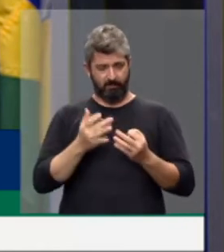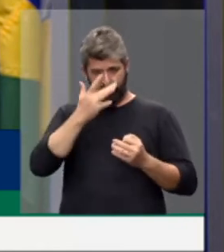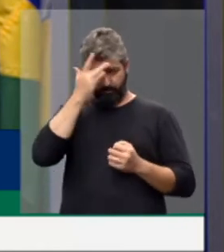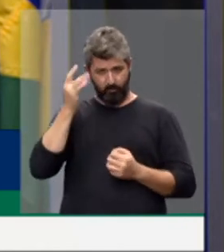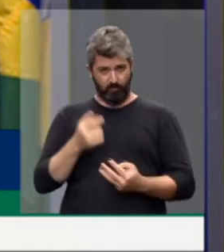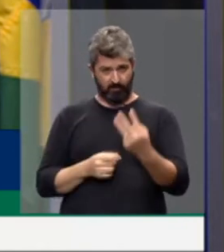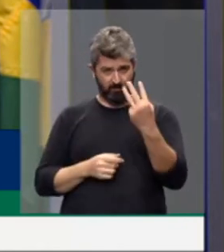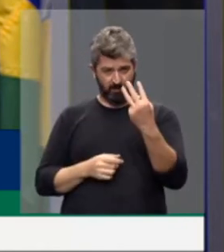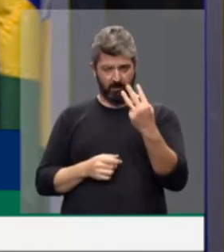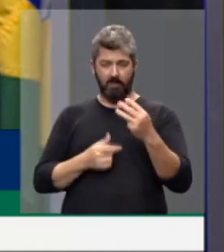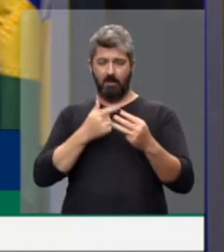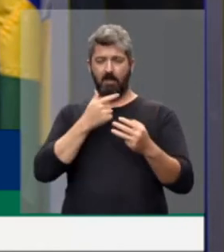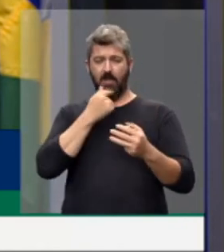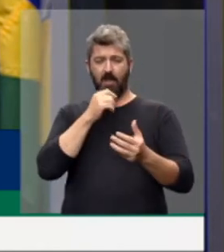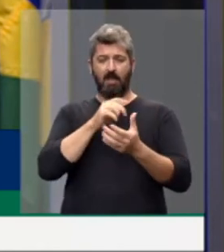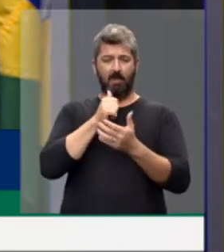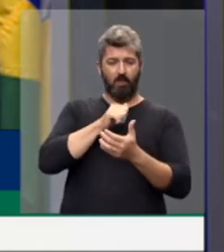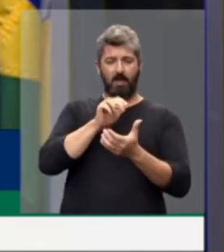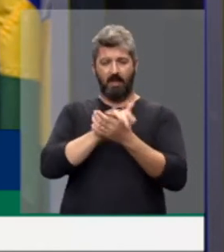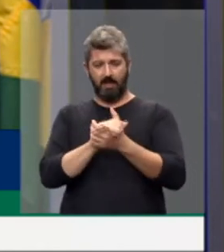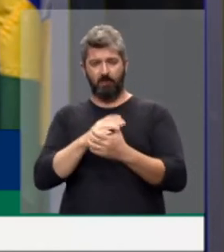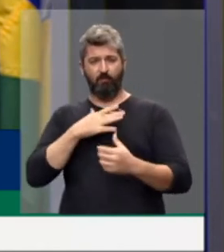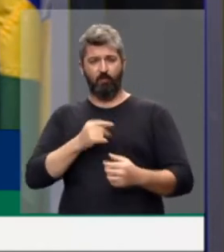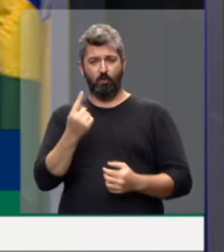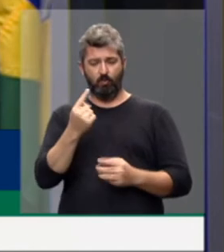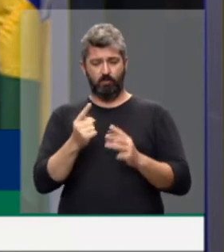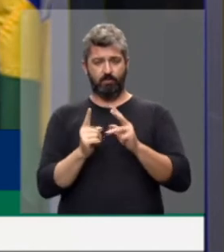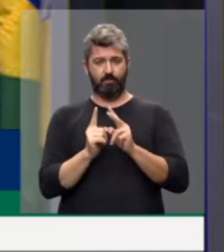NÃO PAROU MAIS DE PAGAR ALTAS CONTAS DE ENERGIA. IMAGINE QUE UMA FAMÍLIA DE TRÊS PESSOAS,